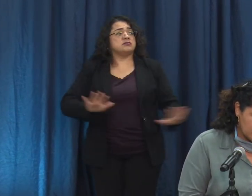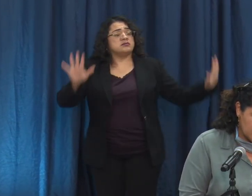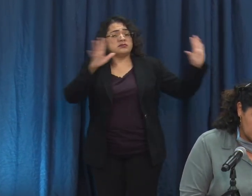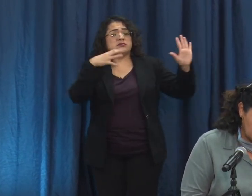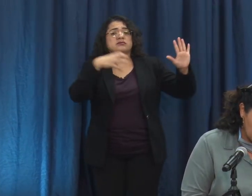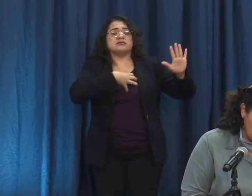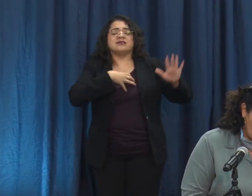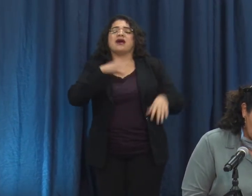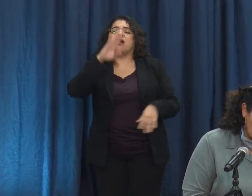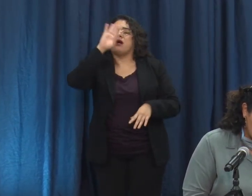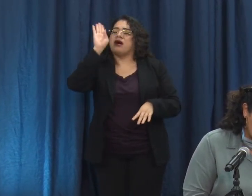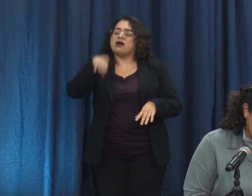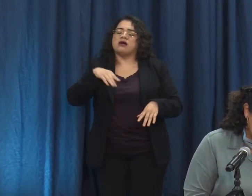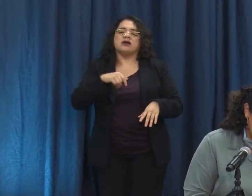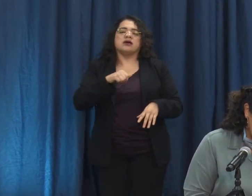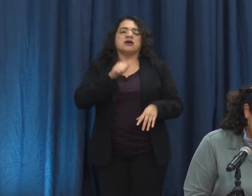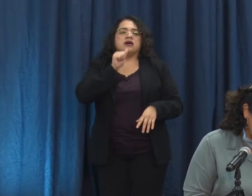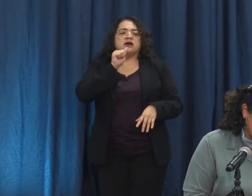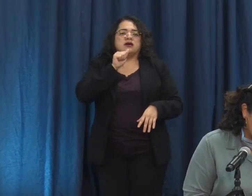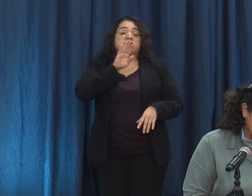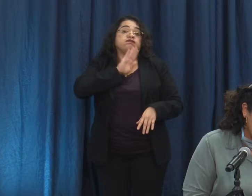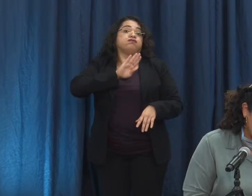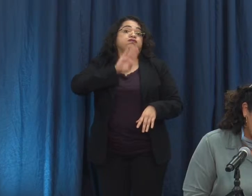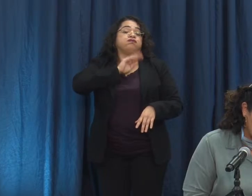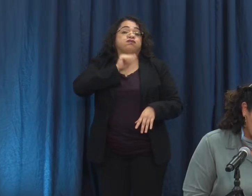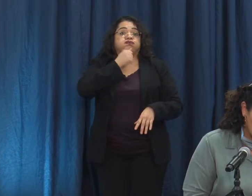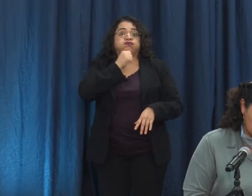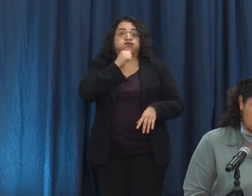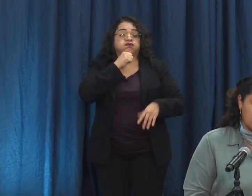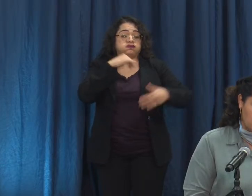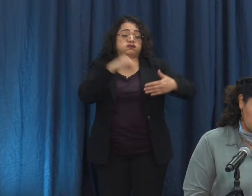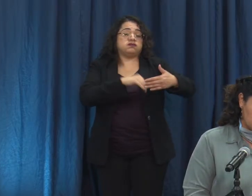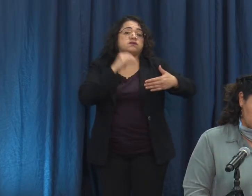difficile pero queremos agradecer la todos pour cumplir con estas importantes